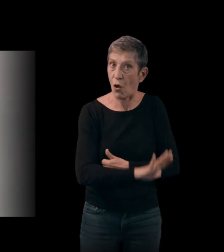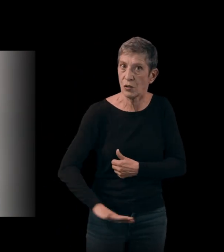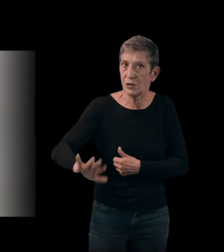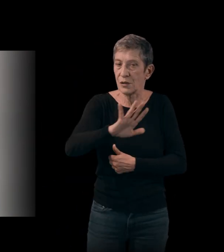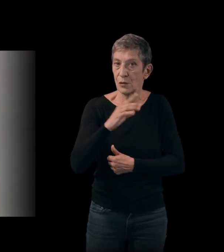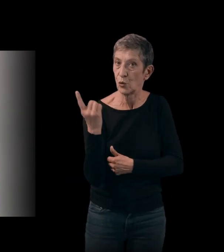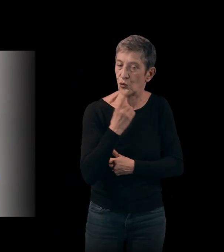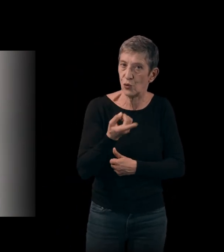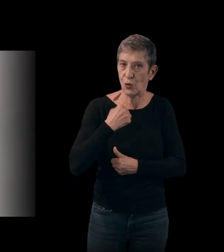plus linéaire, probablement.